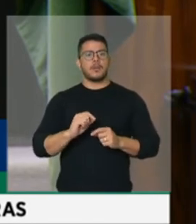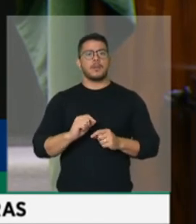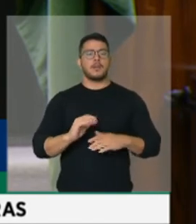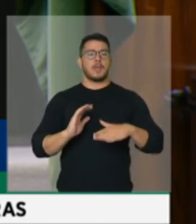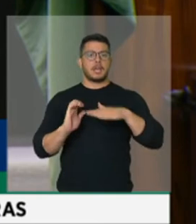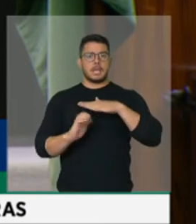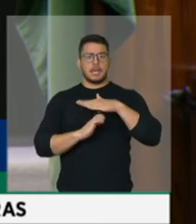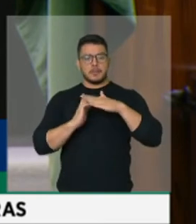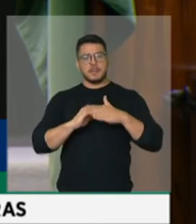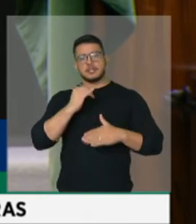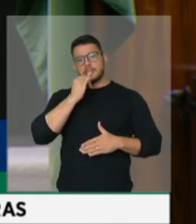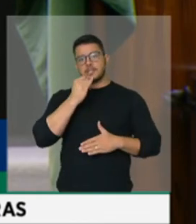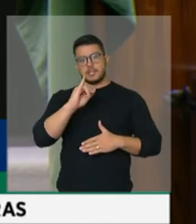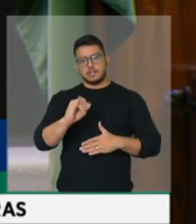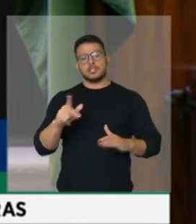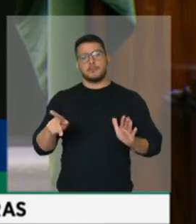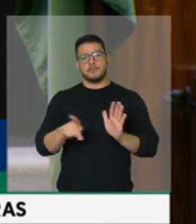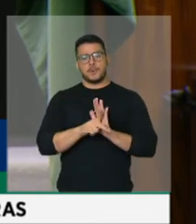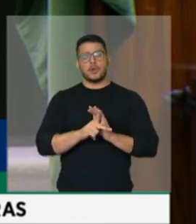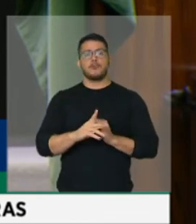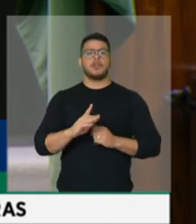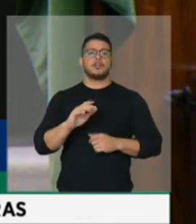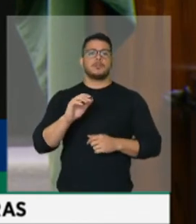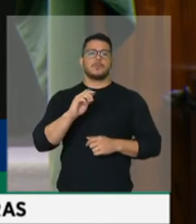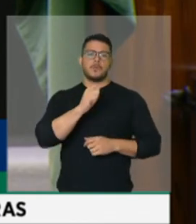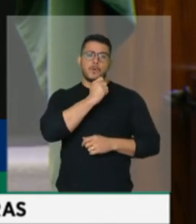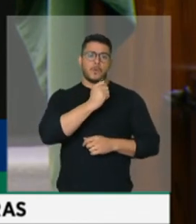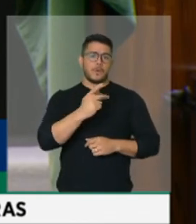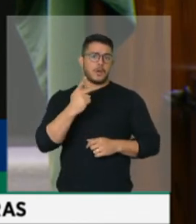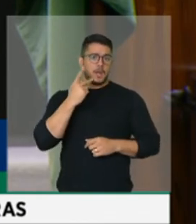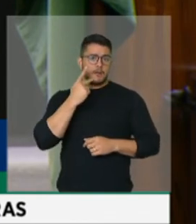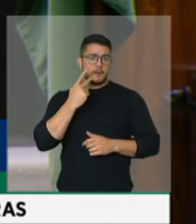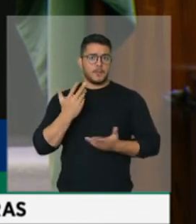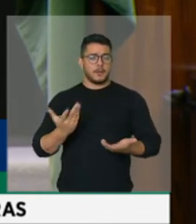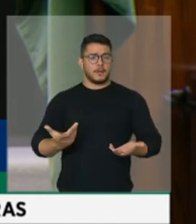MIL MORADORES NO AMAPÁ... FOI A ELETROBRAS, FOI A ELETRONORTE, FOI... FORAM OS TRABALHADORES DA COMPANHIA DE